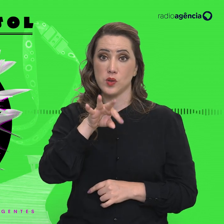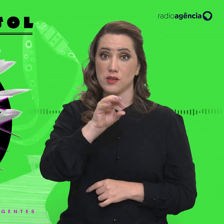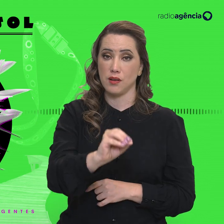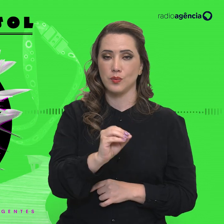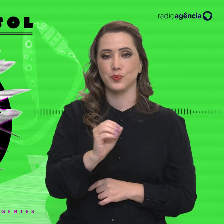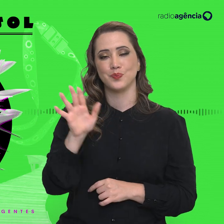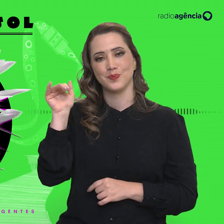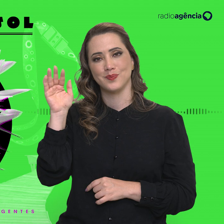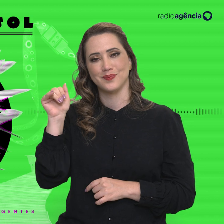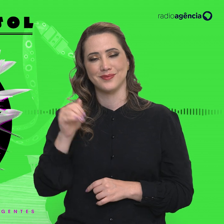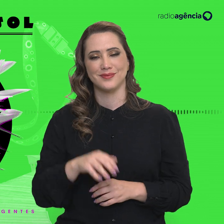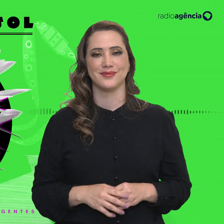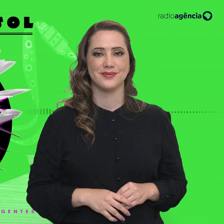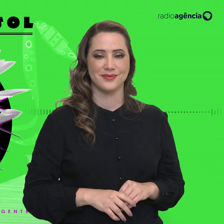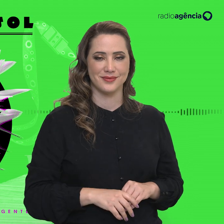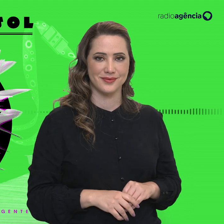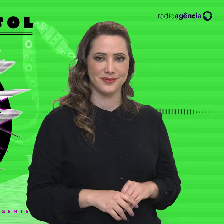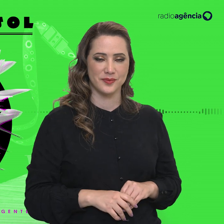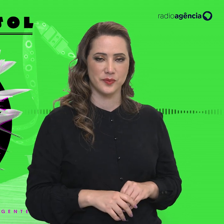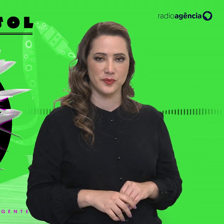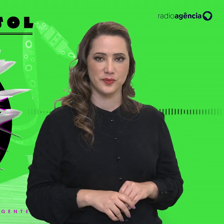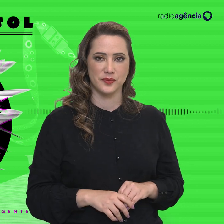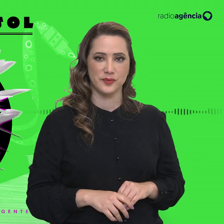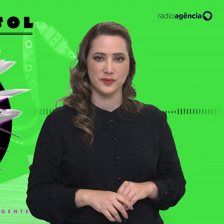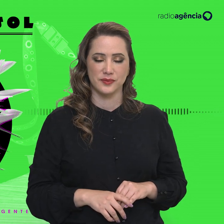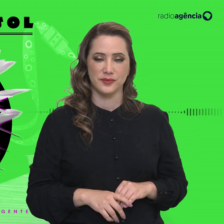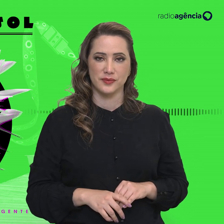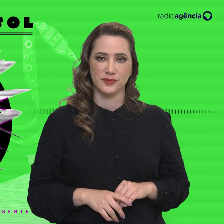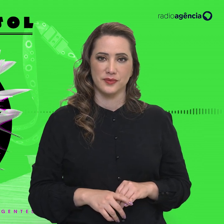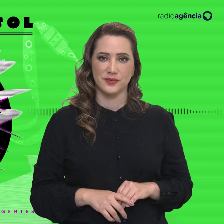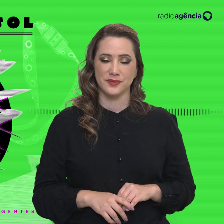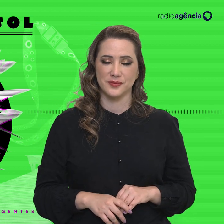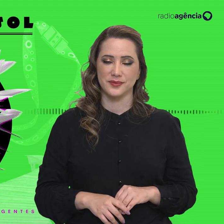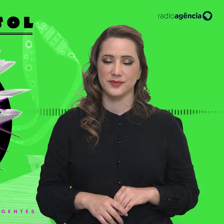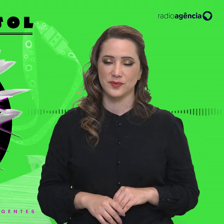[Leyberson] Cabou! [música-tema da temporada] 🎶.